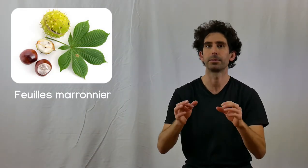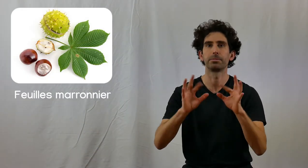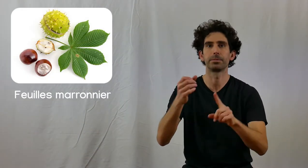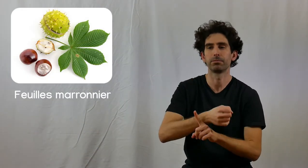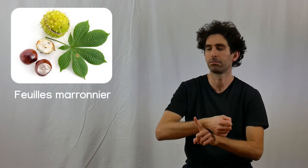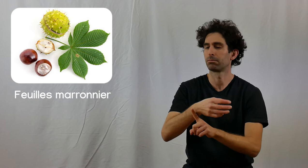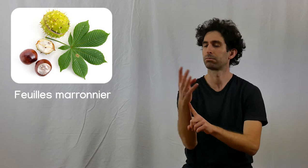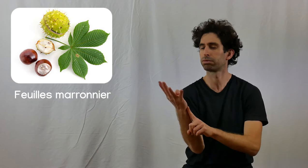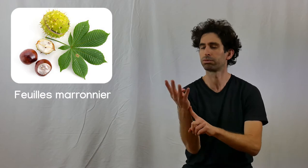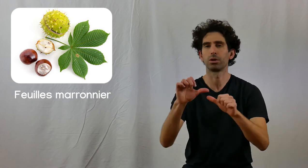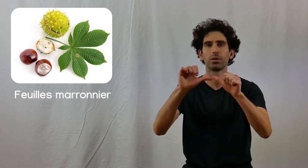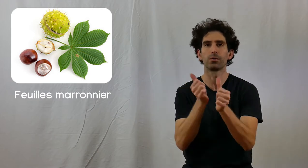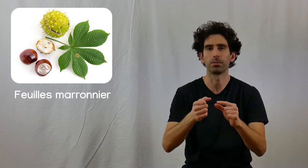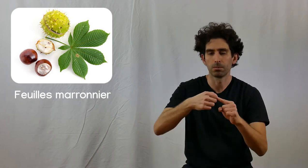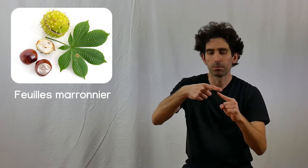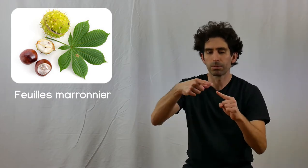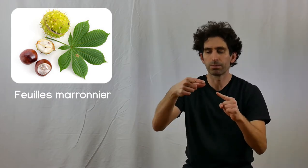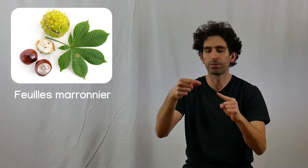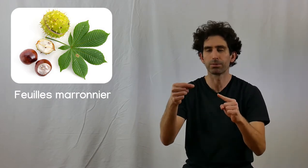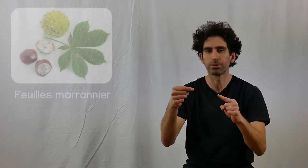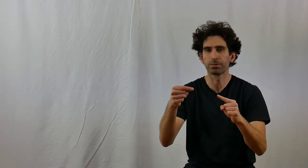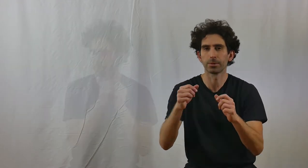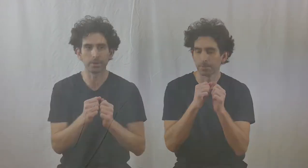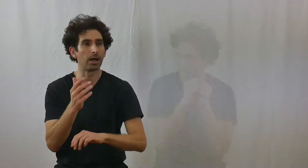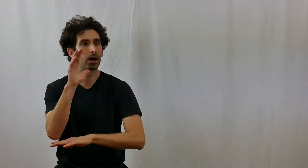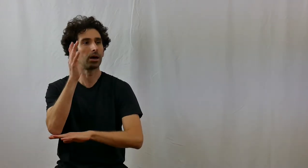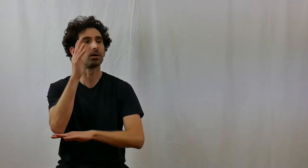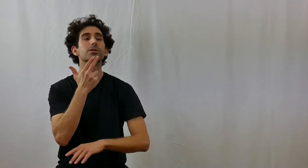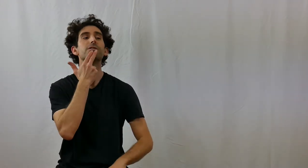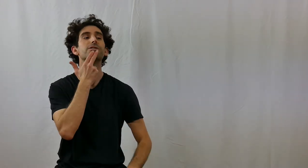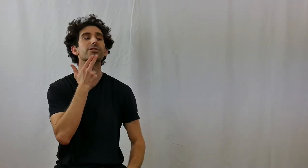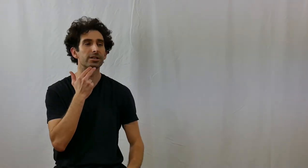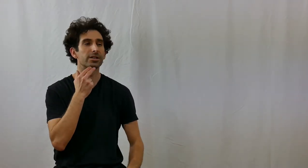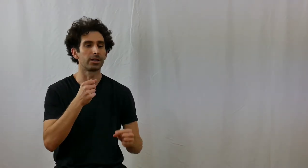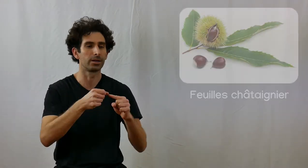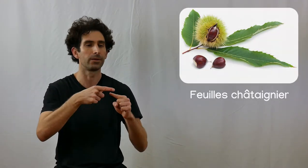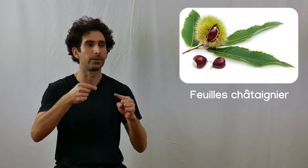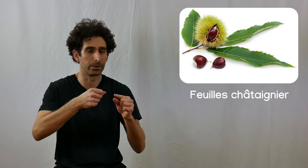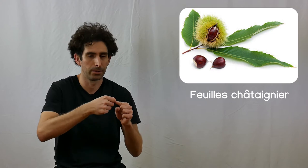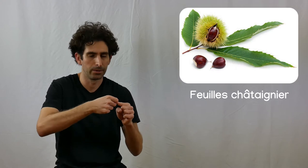sont "palmées" et de forme arrondi. Les feuilles du châtaignier